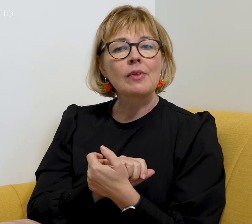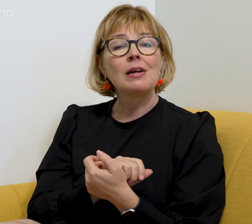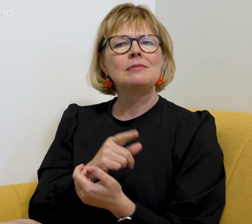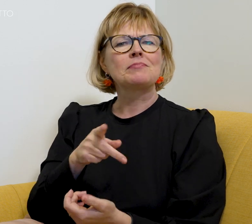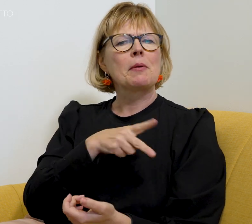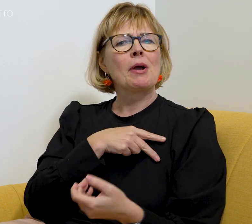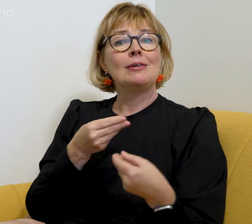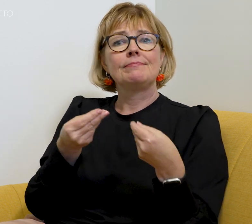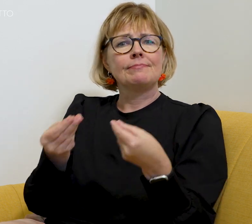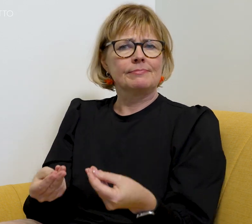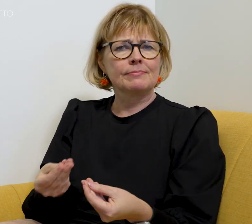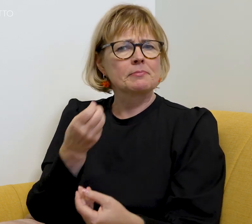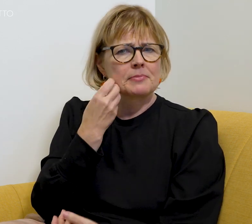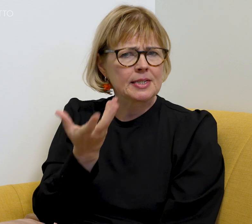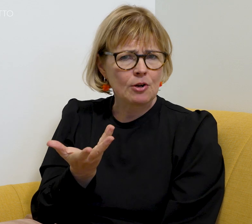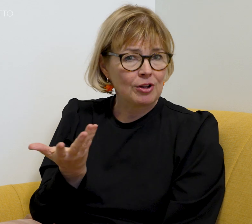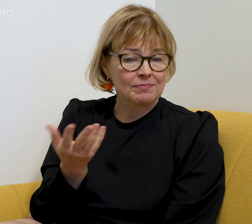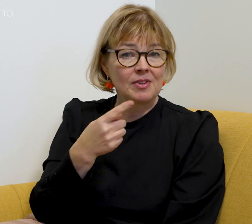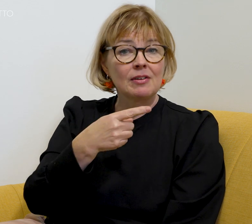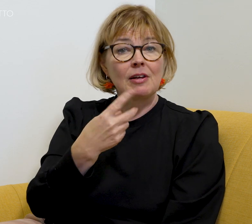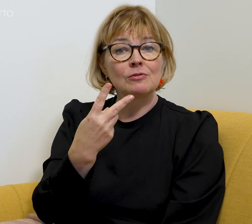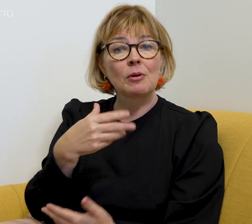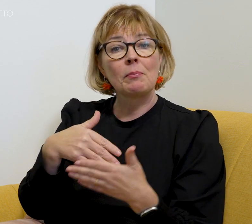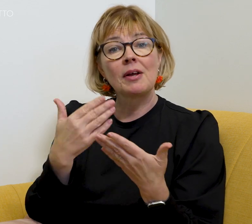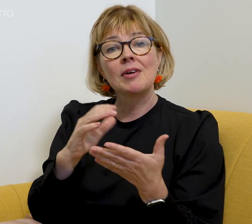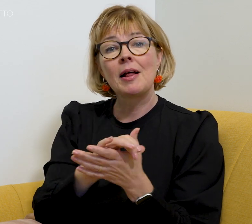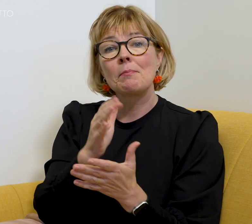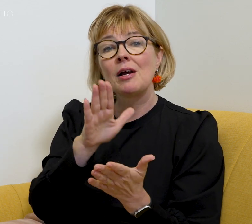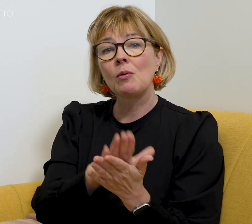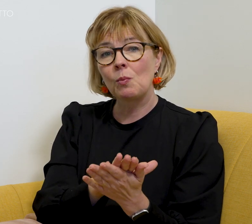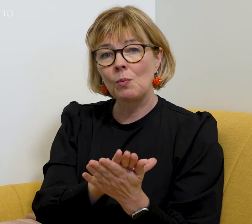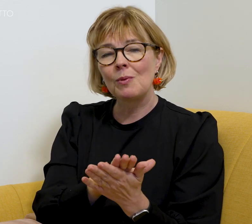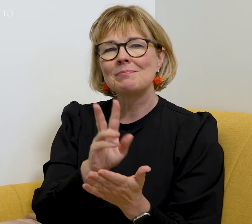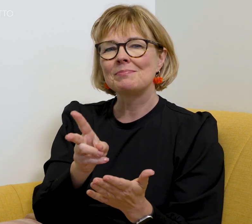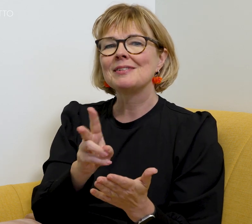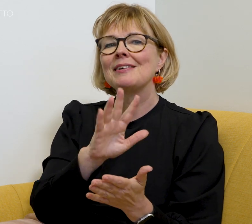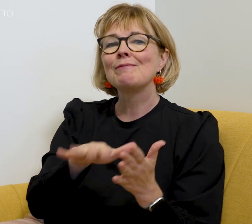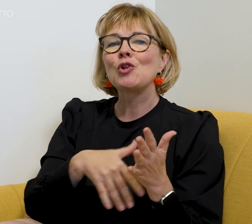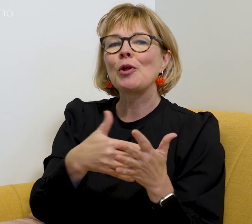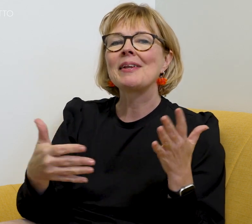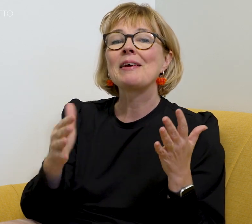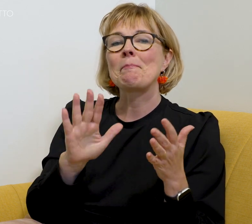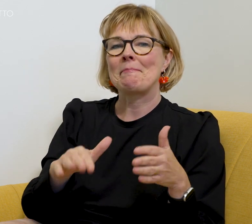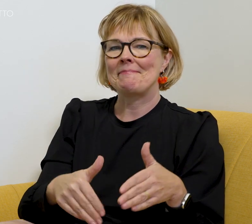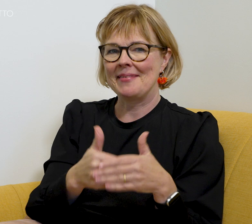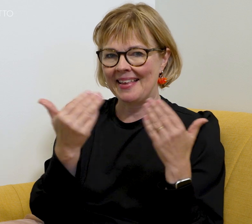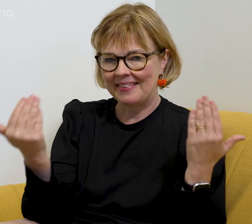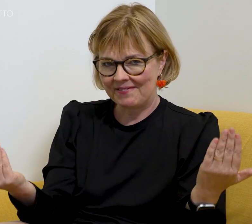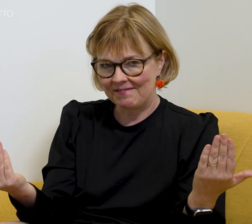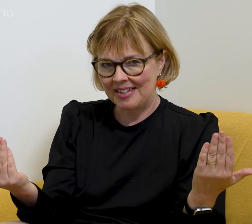Palkinto luovutetaan Viittomakielen päivänä eli 12. helmikuuta -